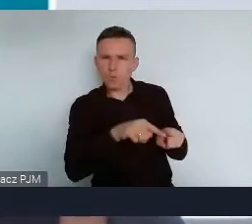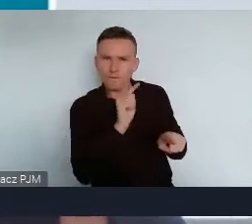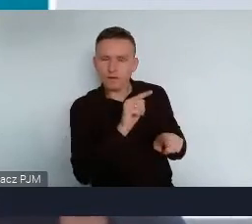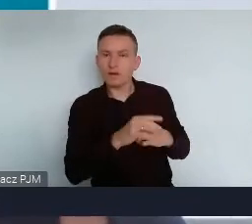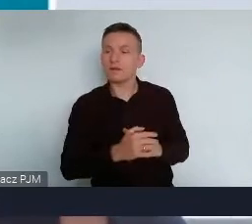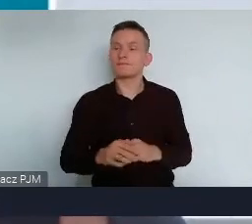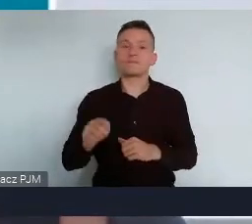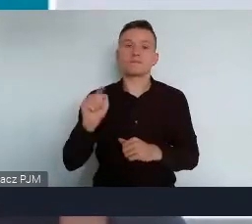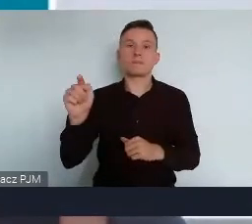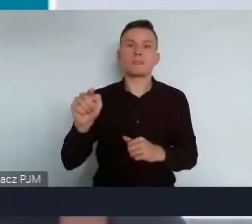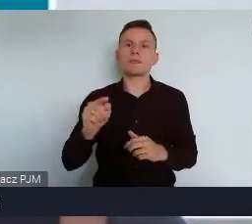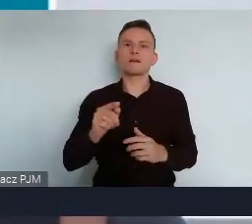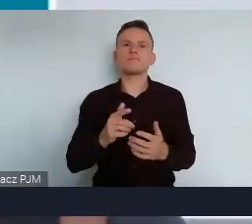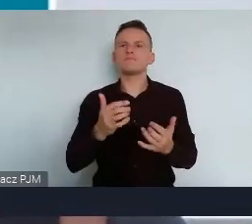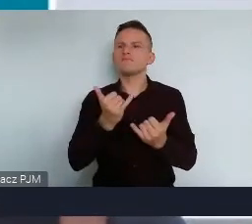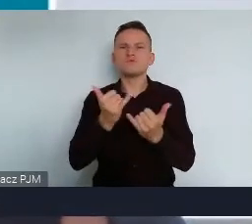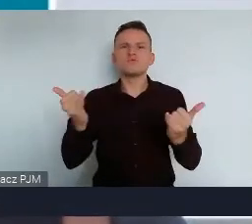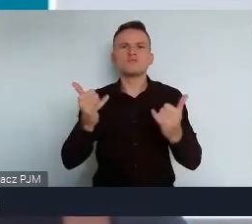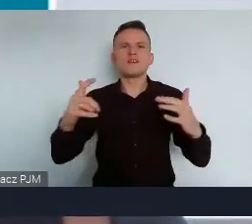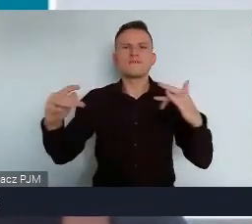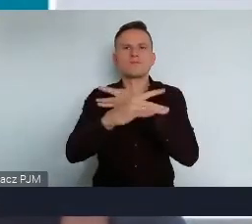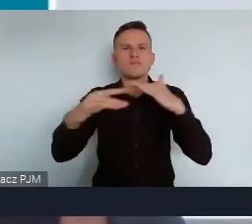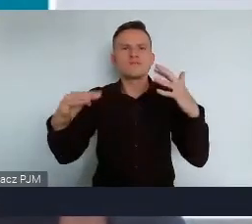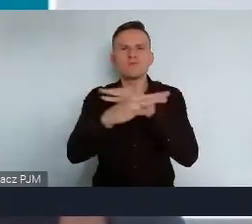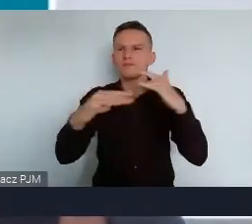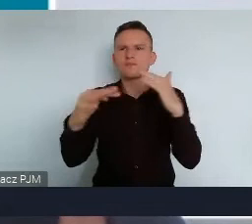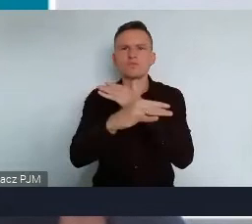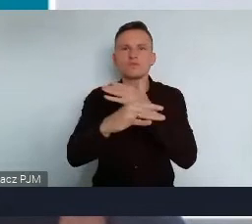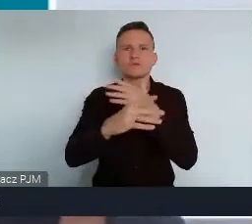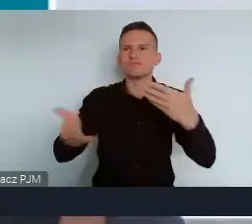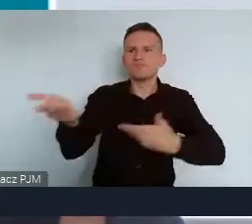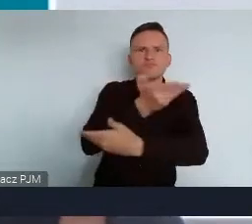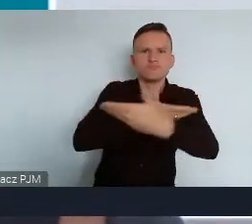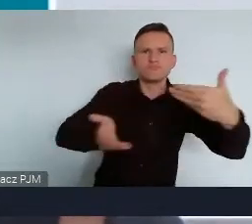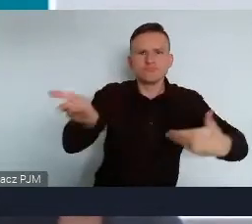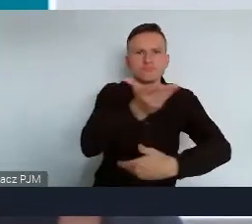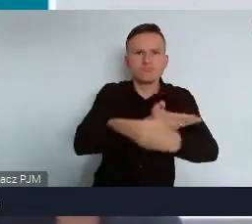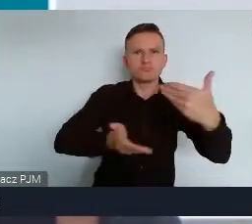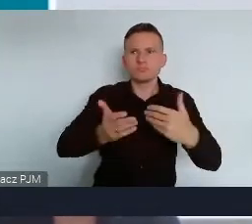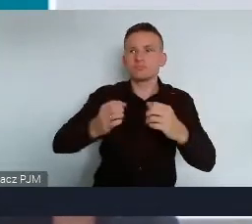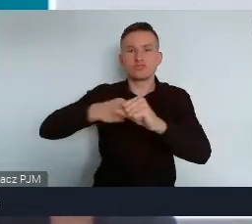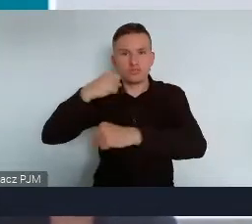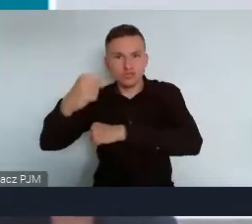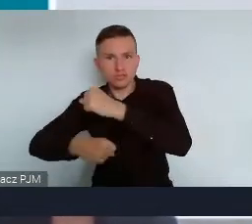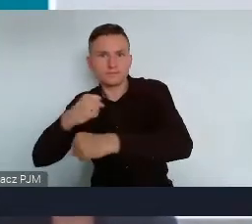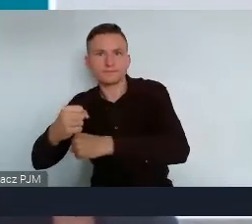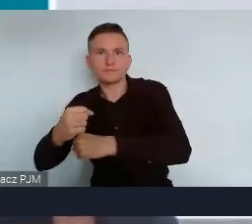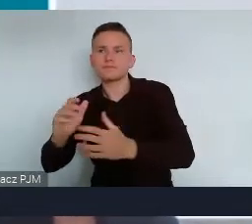aby uzyskiwać efekt synergii, aby uzyskiwać efekt dźwigni, by jak najmniejszym nakładem sił i środków